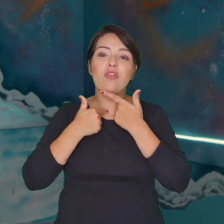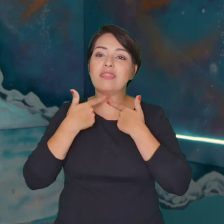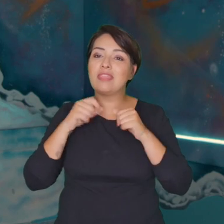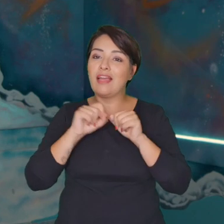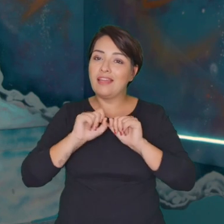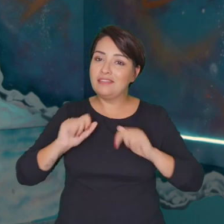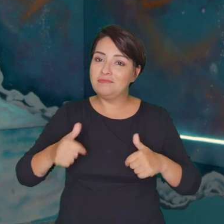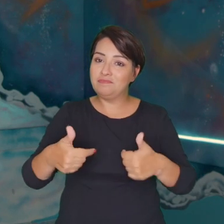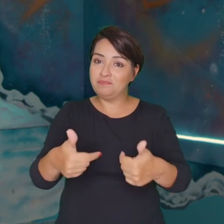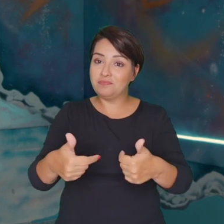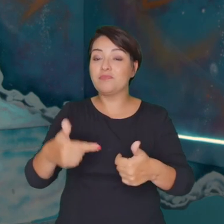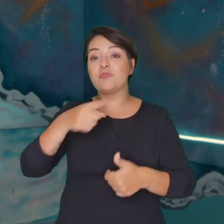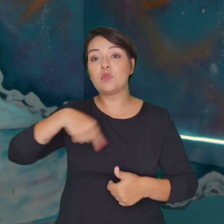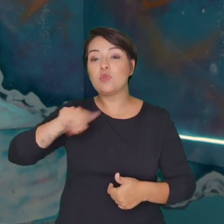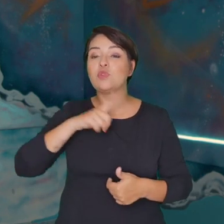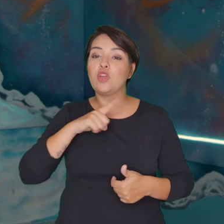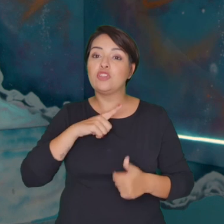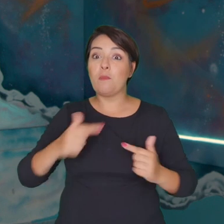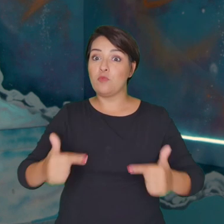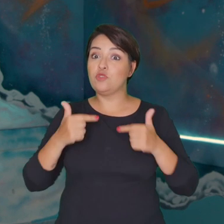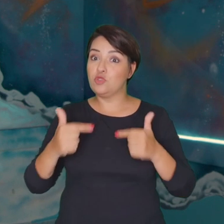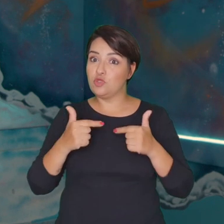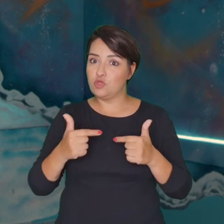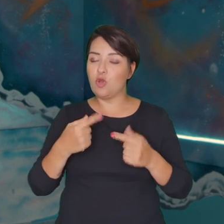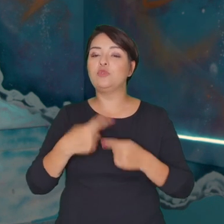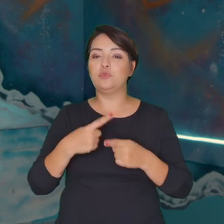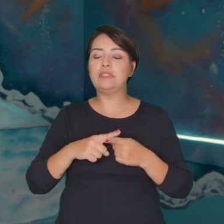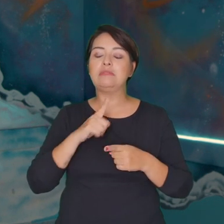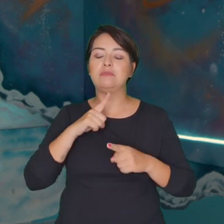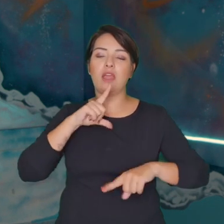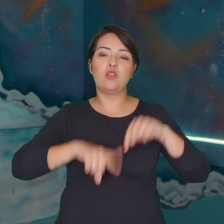No nosso caso, também tivemos a sorte de ter alguns instrumentos musicais na escola.